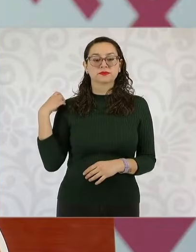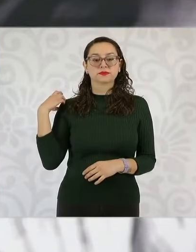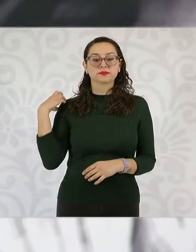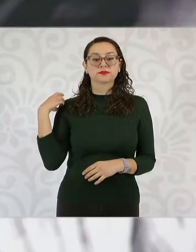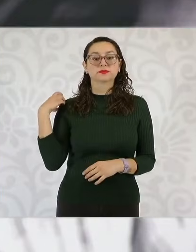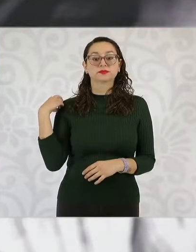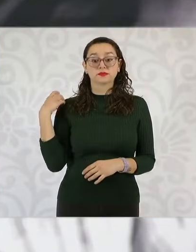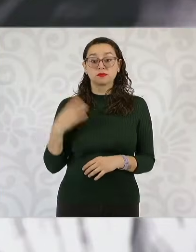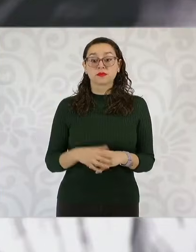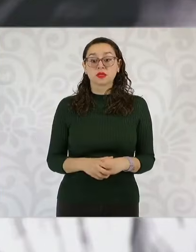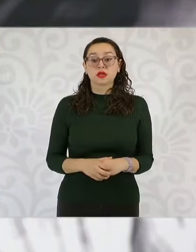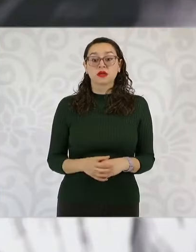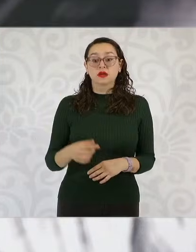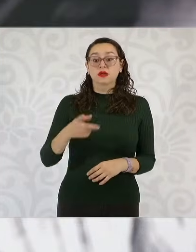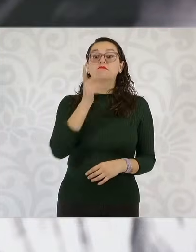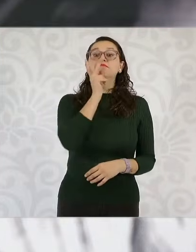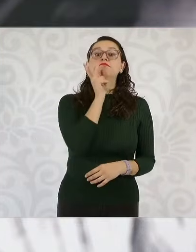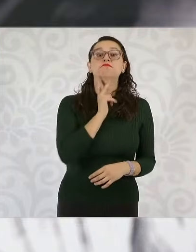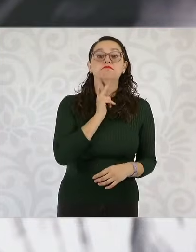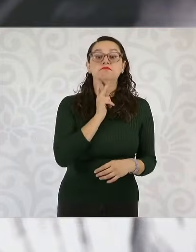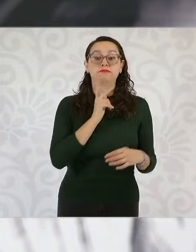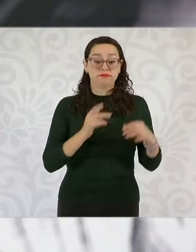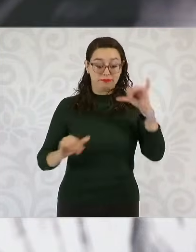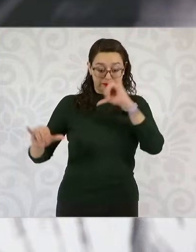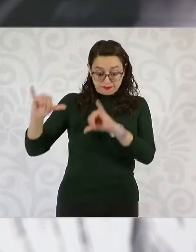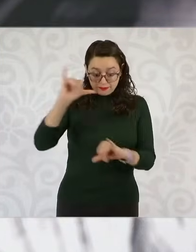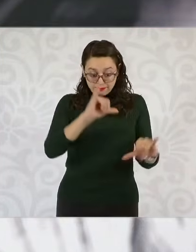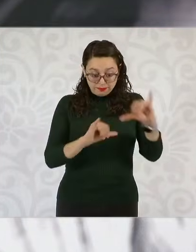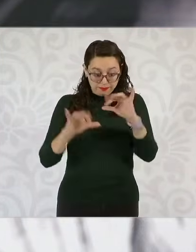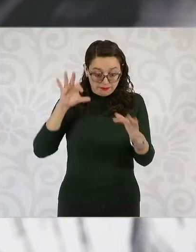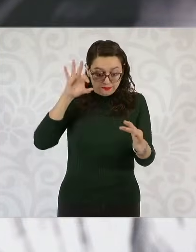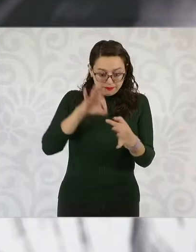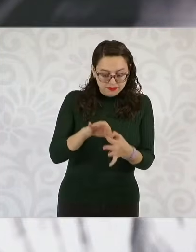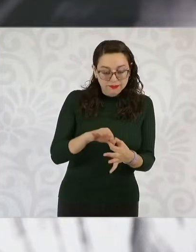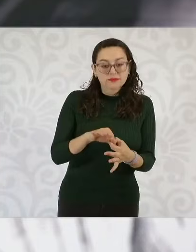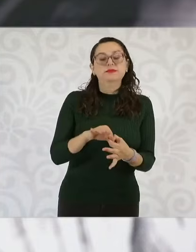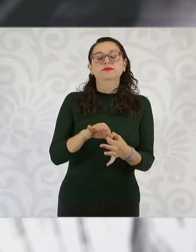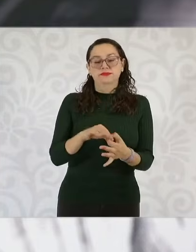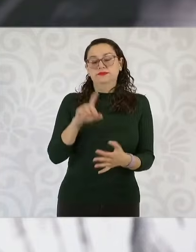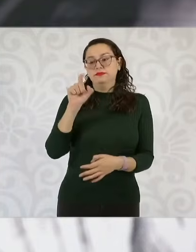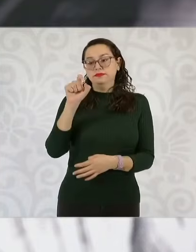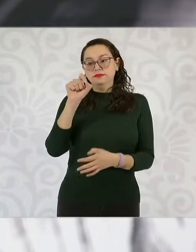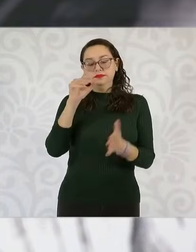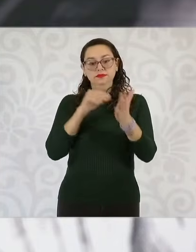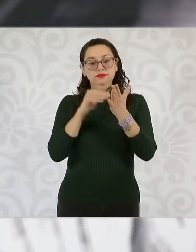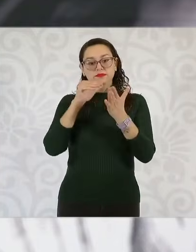es algo muy importante también un proyecto que nos vamos a invertir de 20,000 millones de pesos vamos